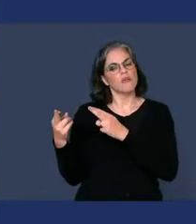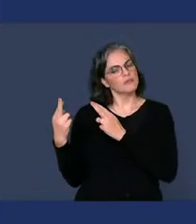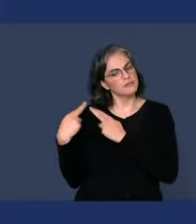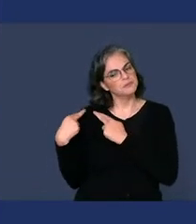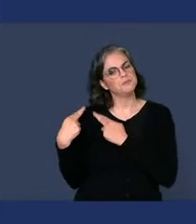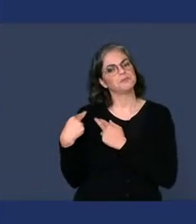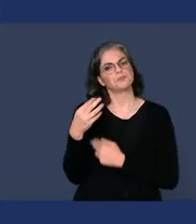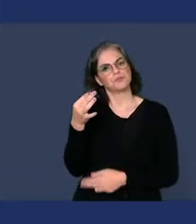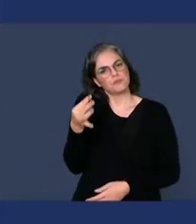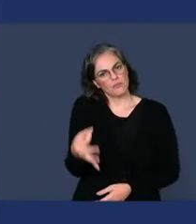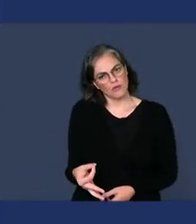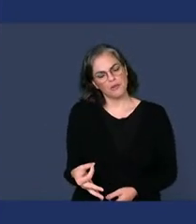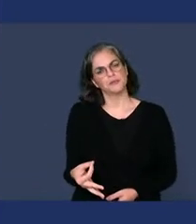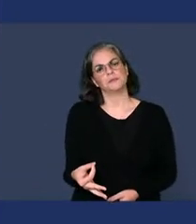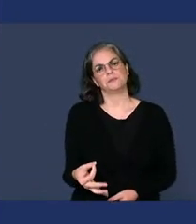ESSE PROJETO SEMPRE TAMBÉM COM BASTANTE RESPONSABILIDADE